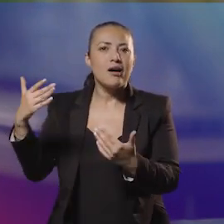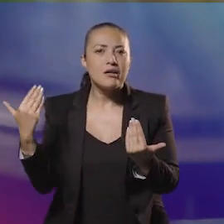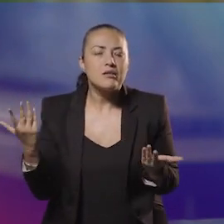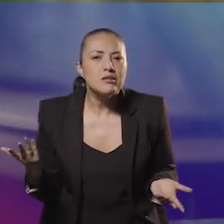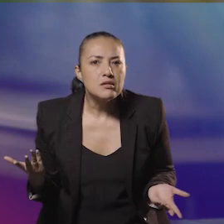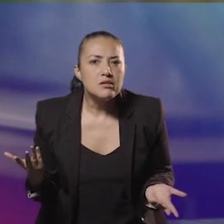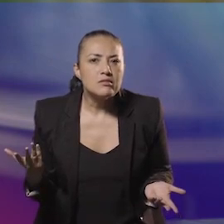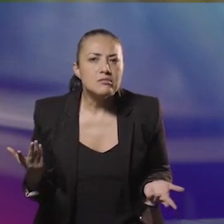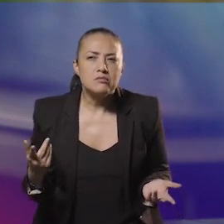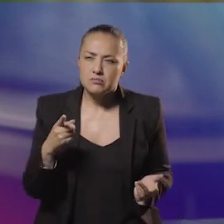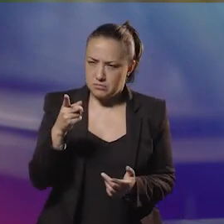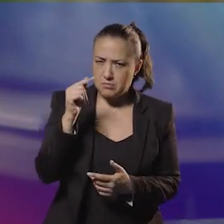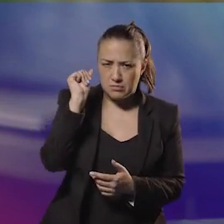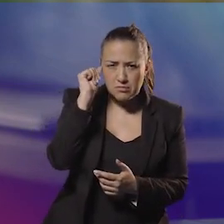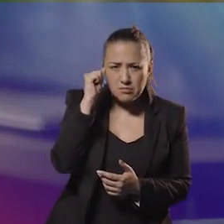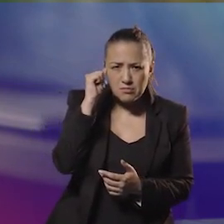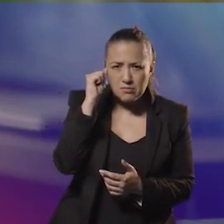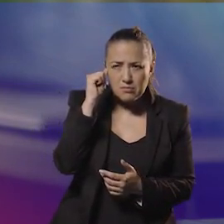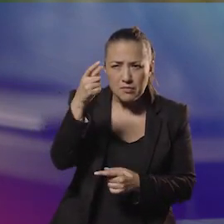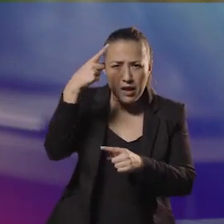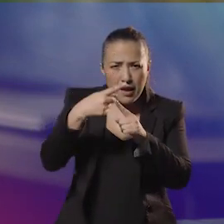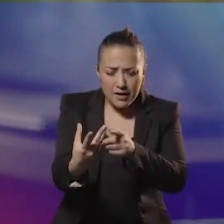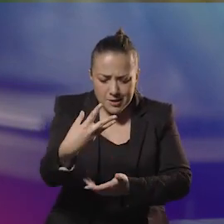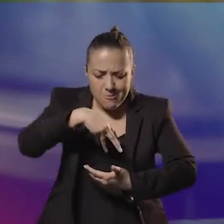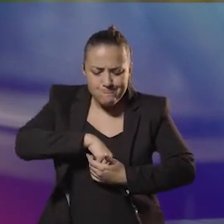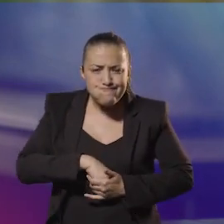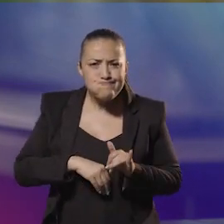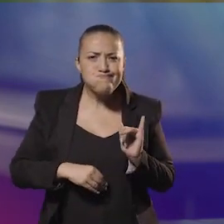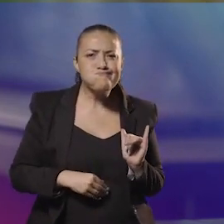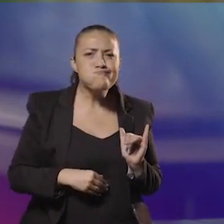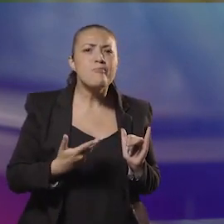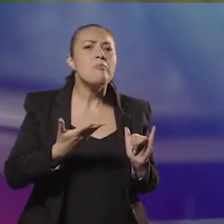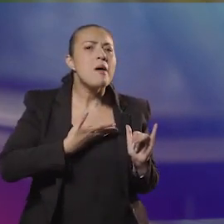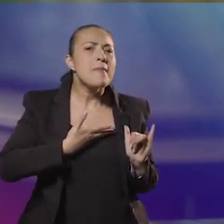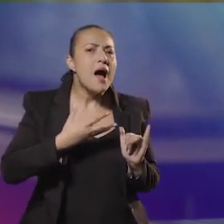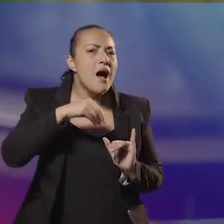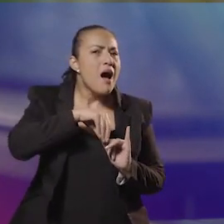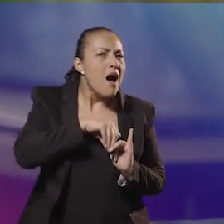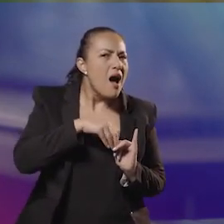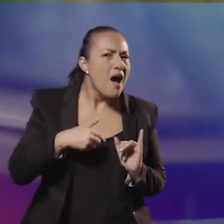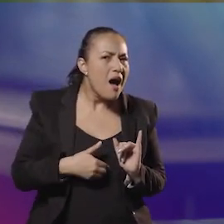Bueno, ¿tú te acuerdas estando en el útero de tu madre? No, nunca, jamás.